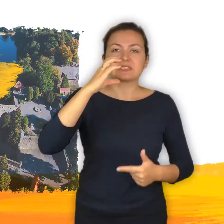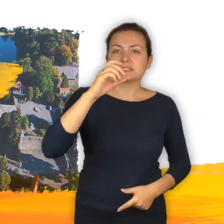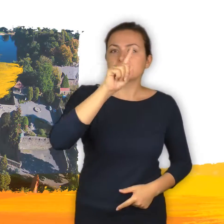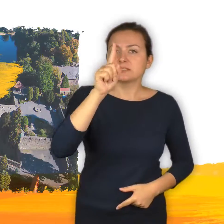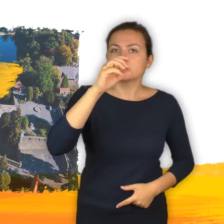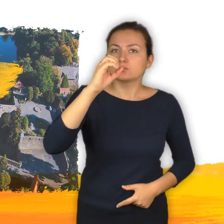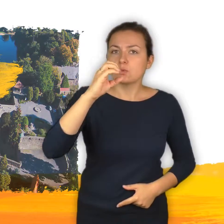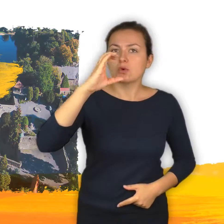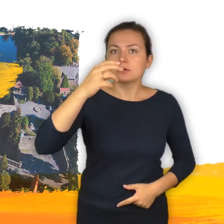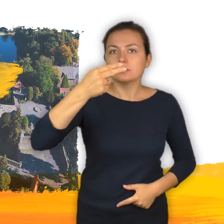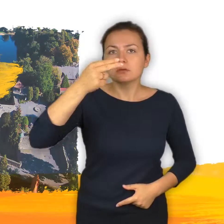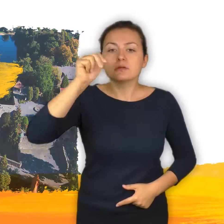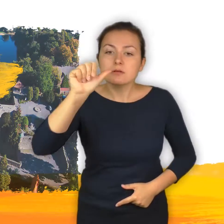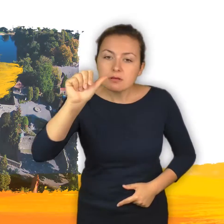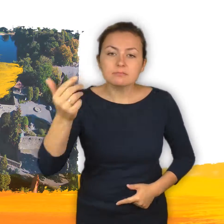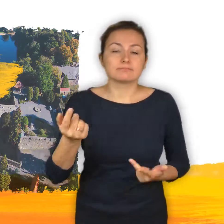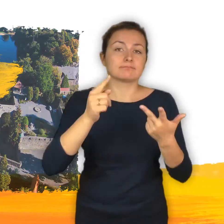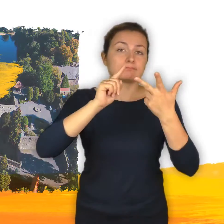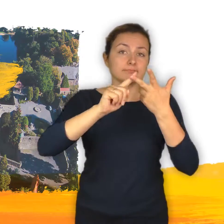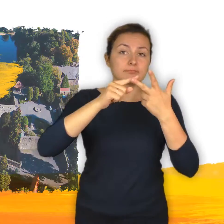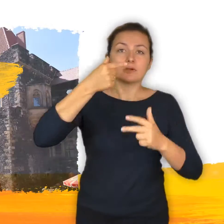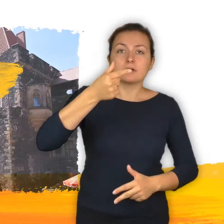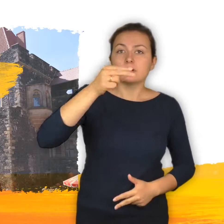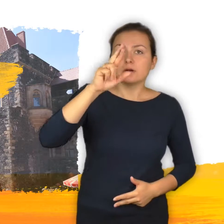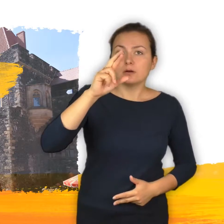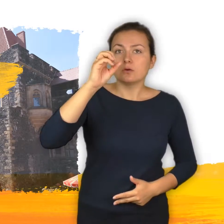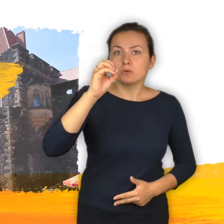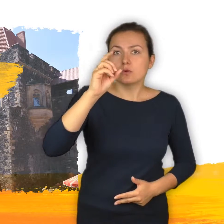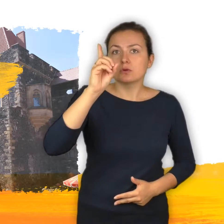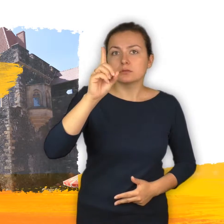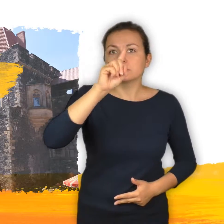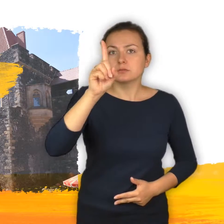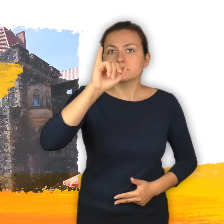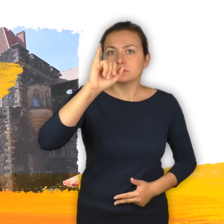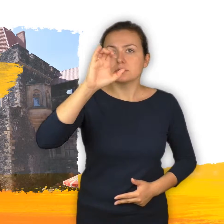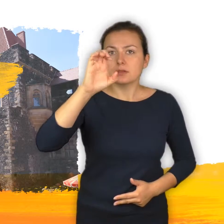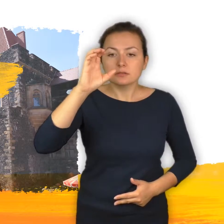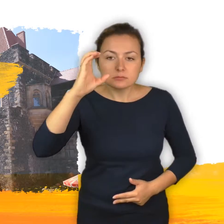zamek Czocha, zamek Grodziec